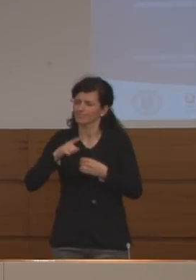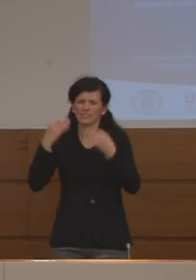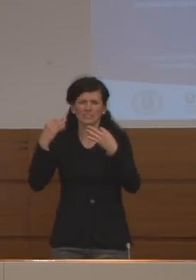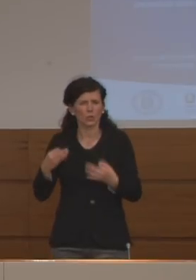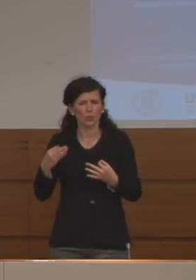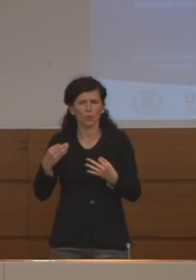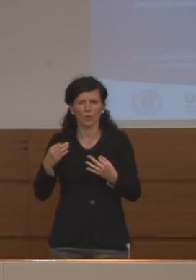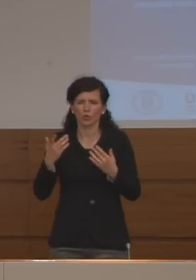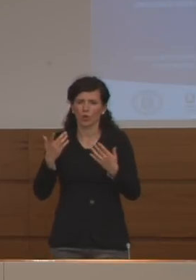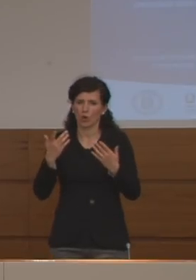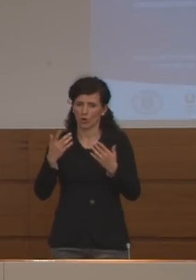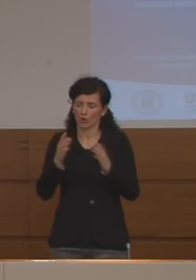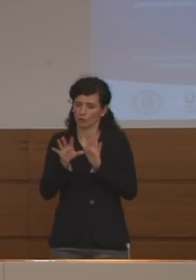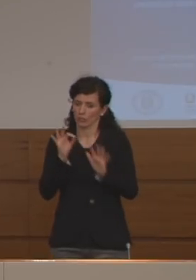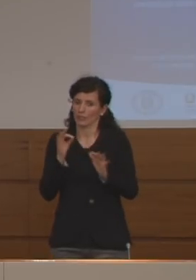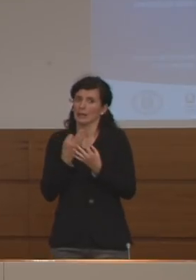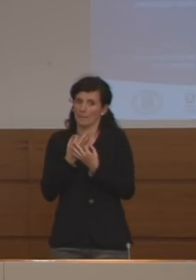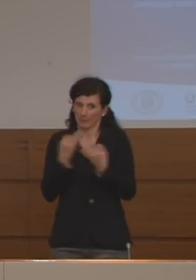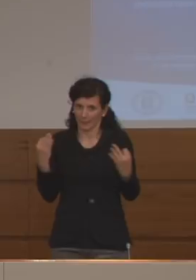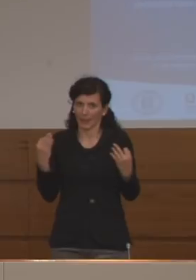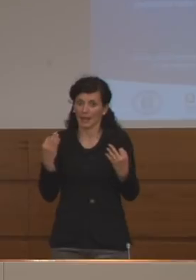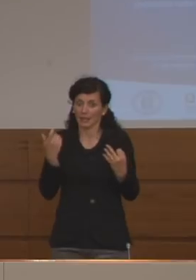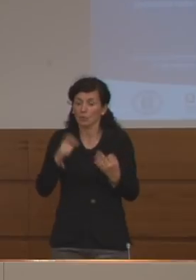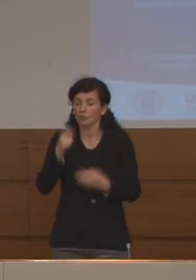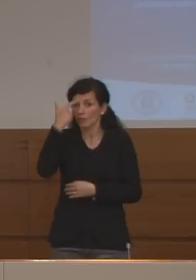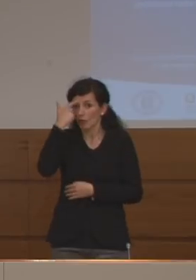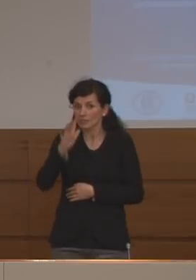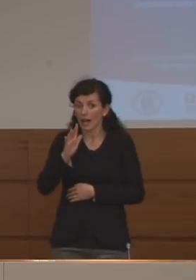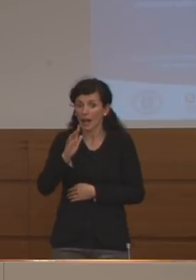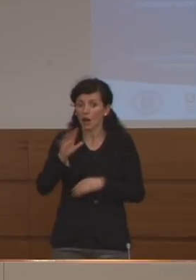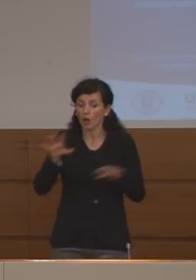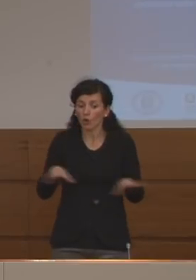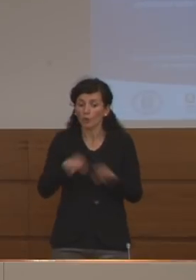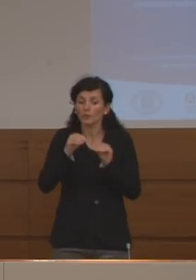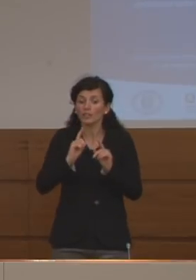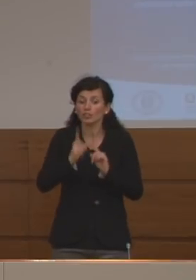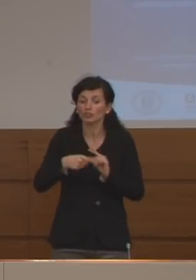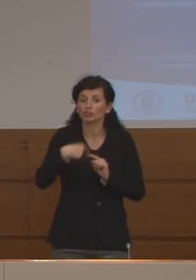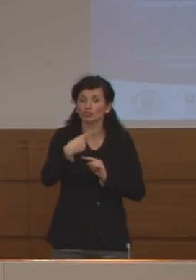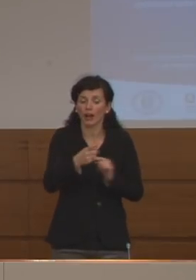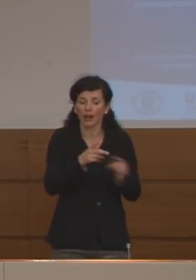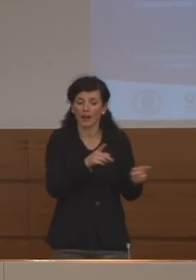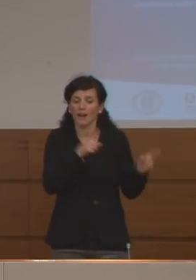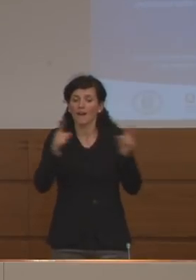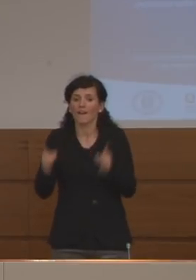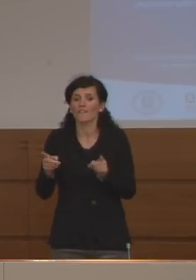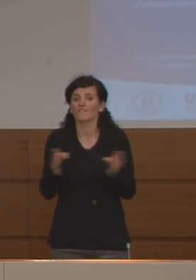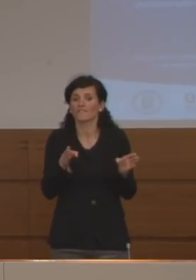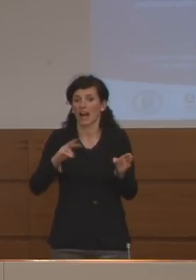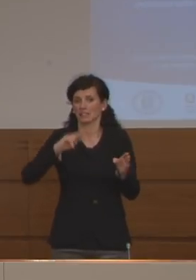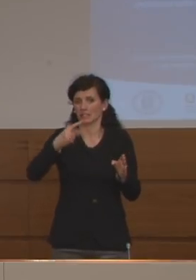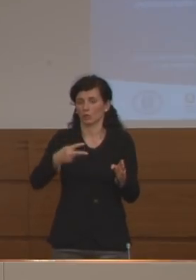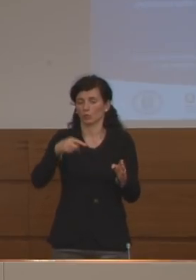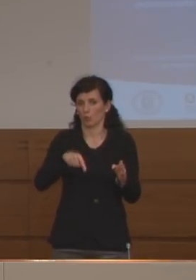a una seconda ondata. Esattamente la posizione poi peraltro che è stata